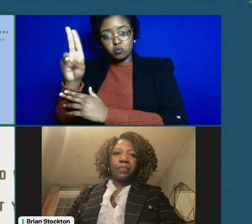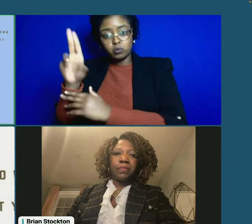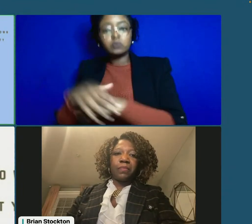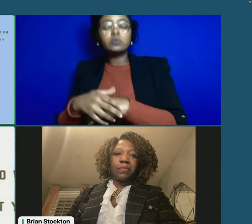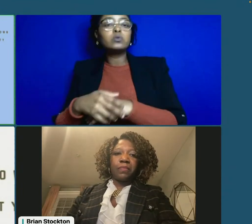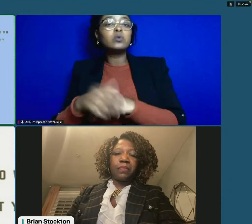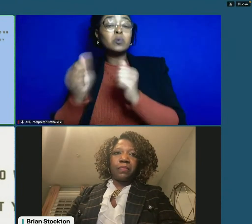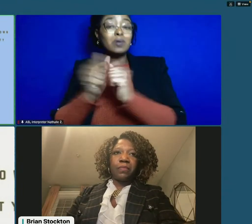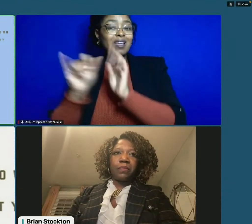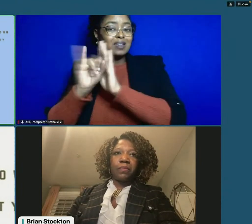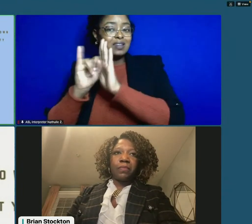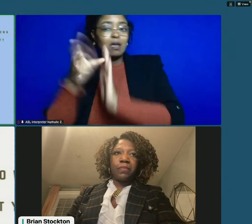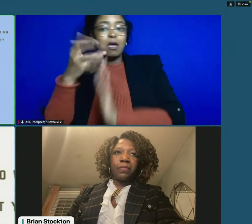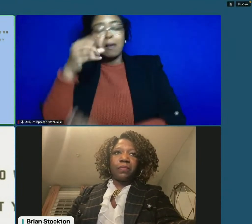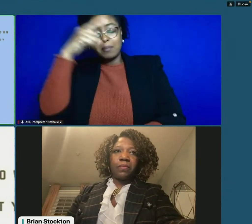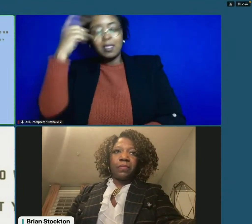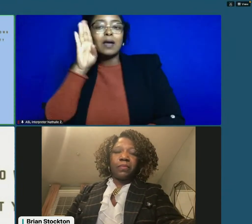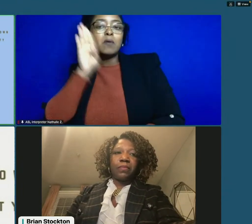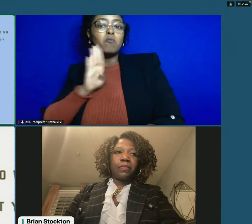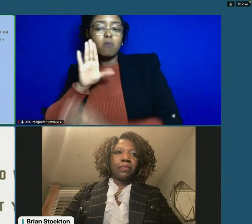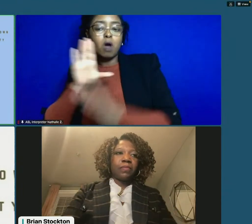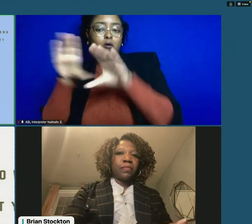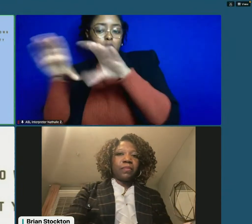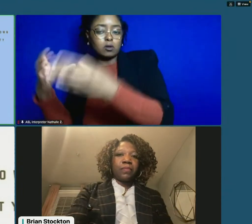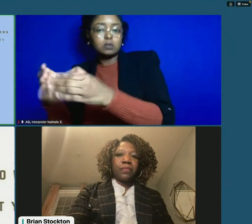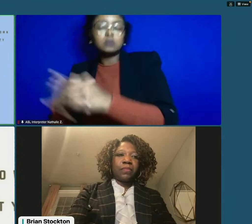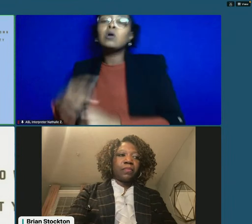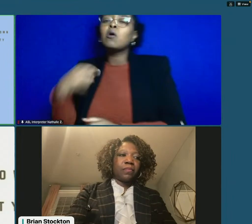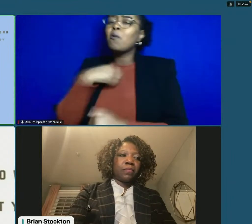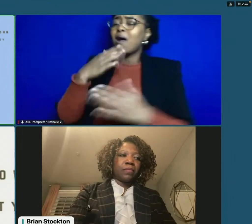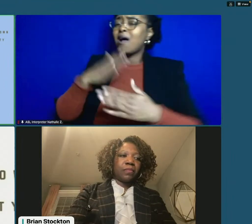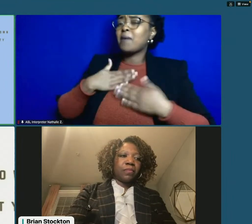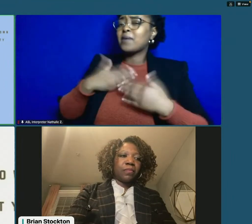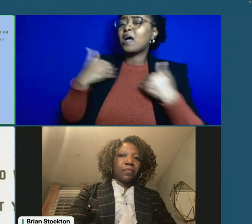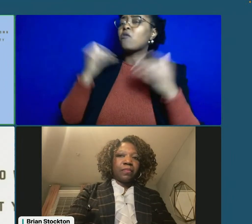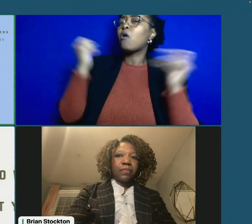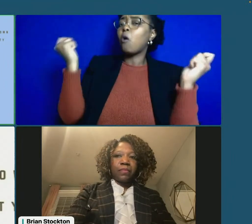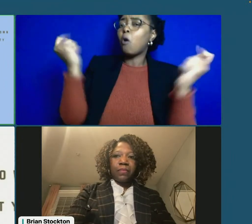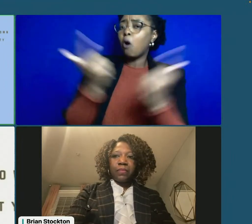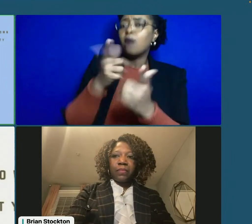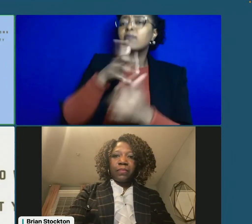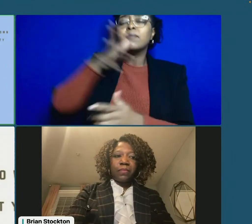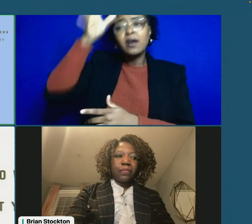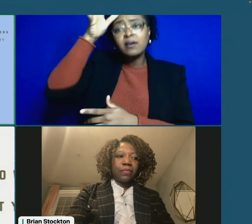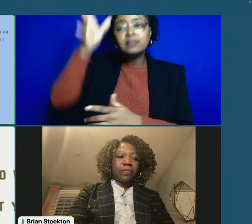bien. No se voy de placa en gran